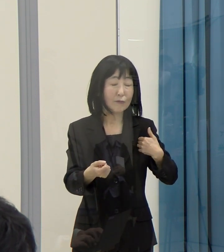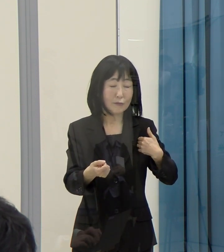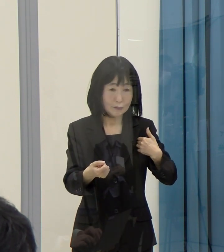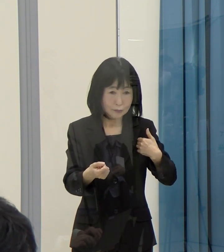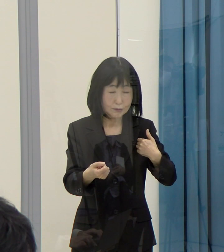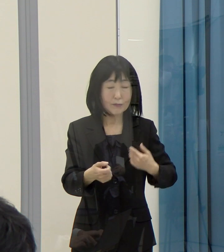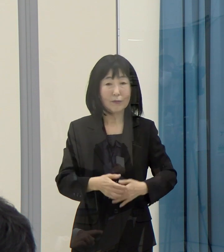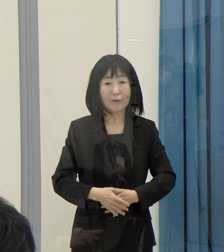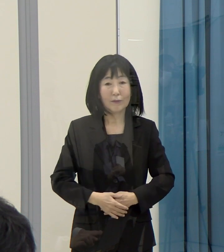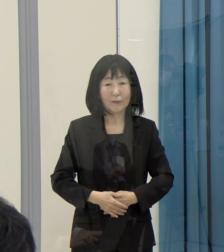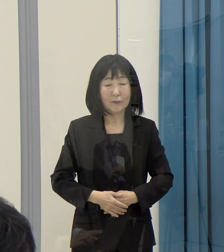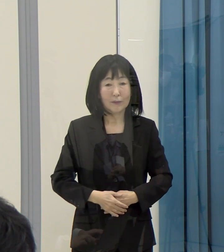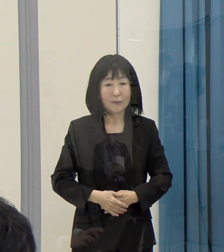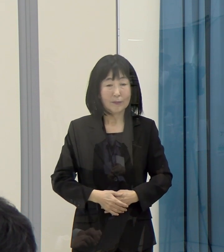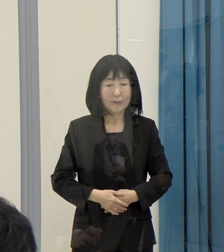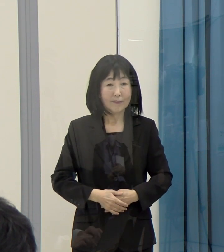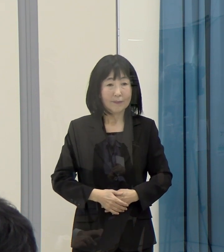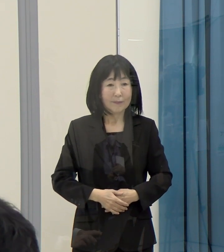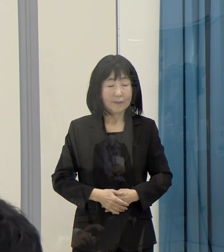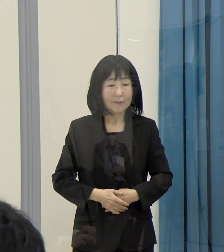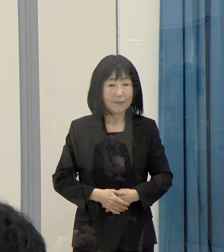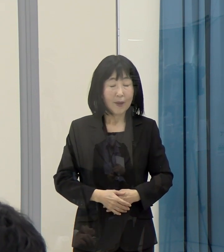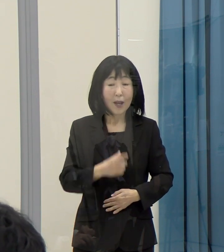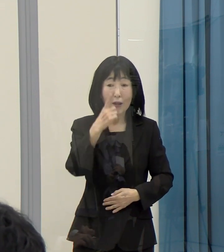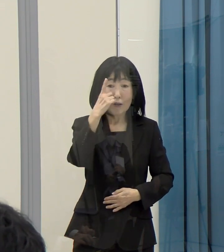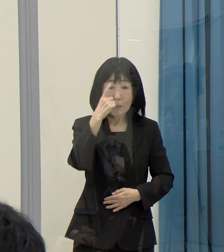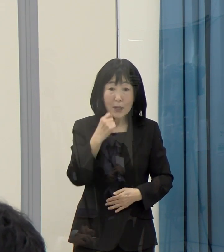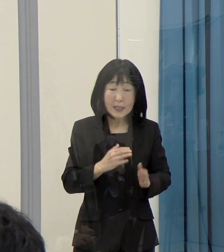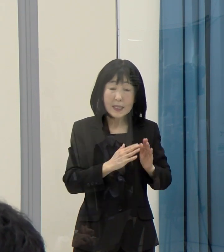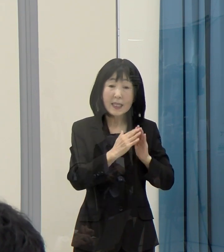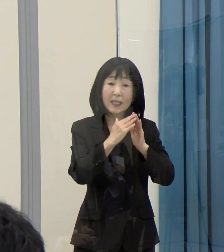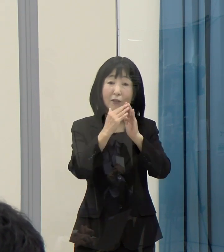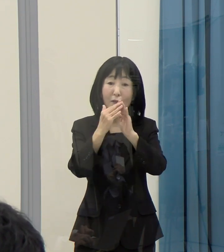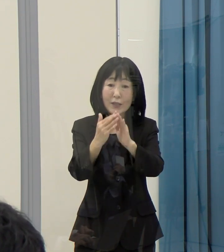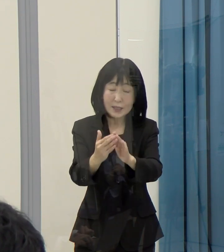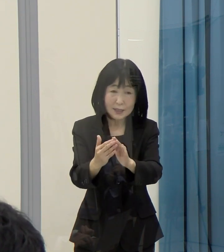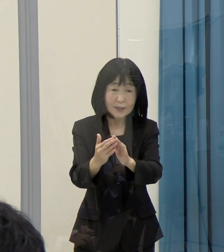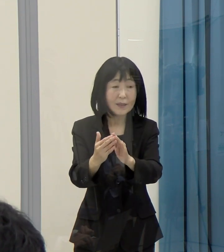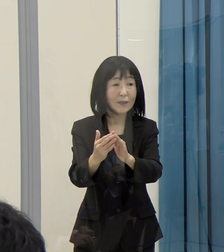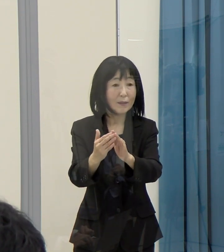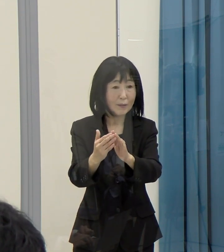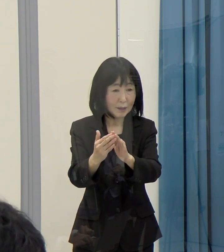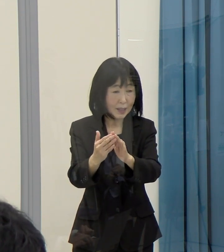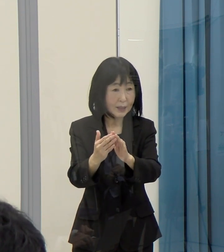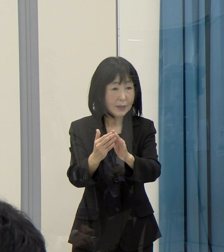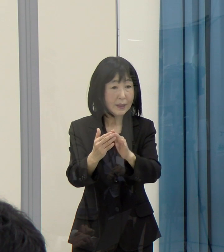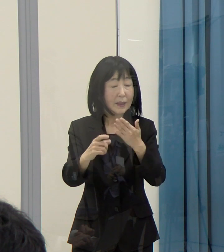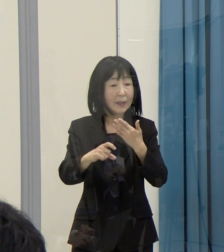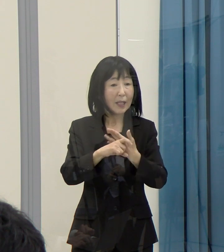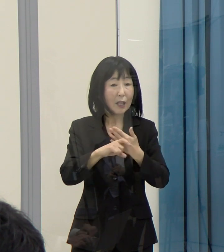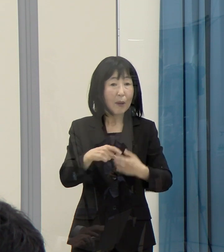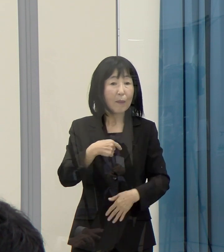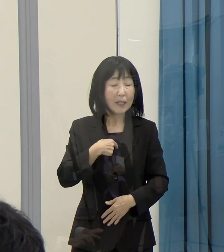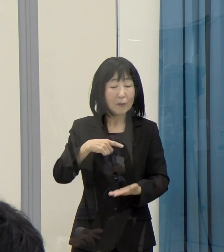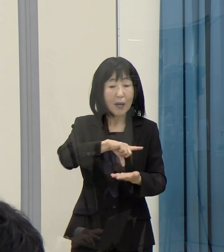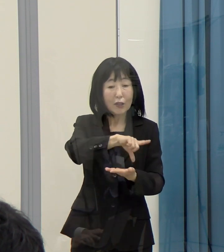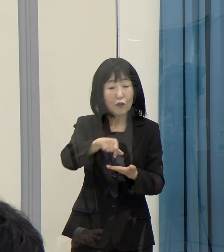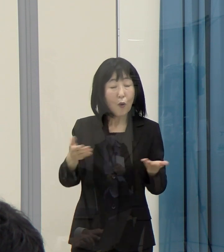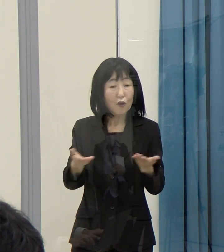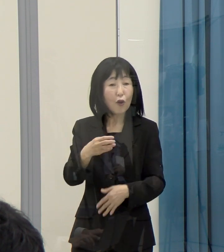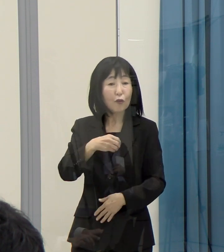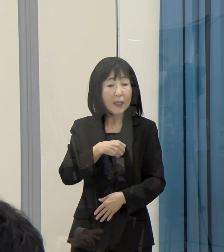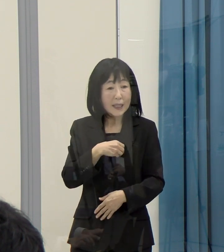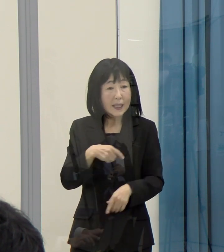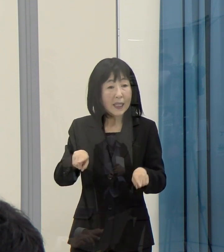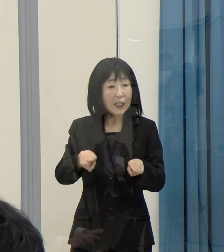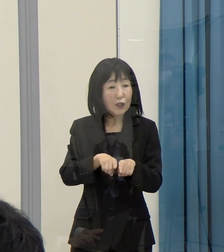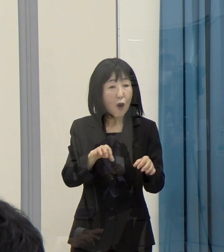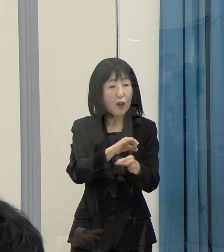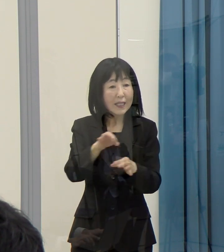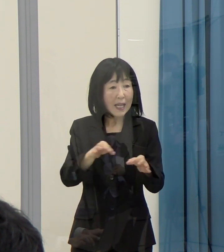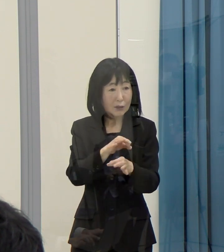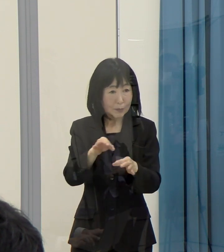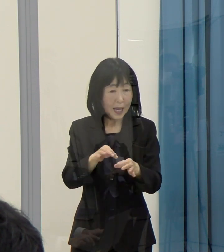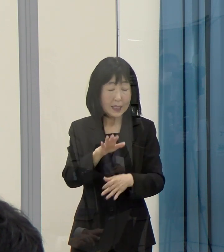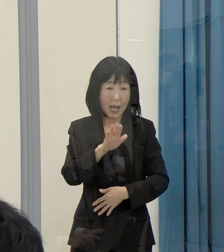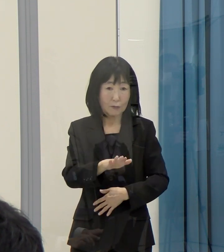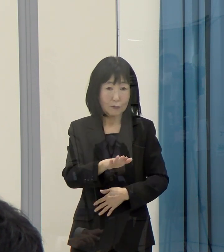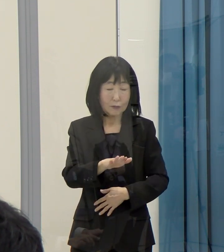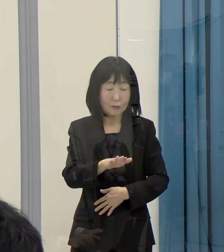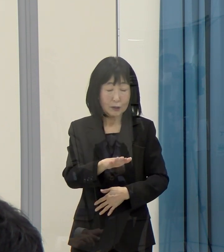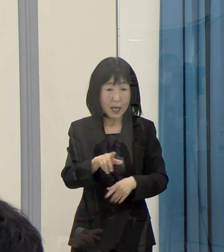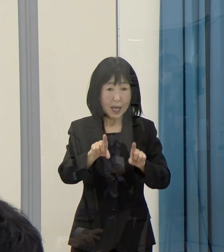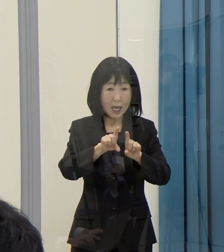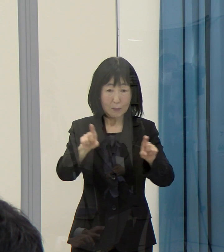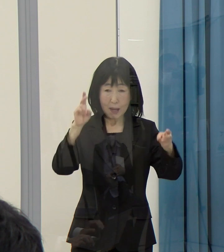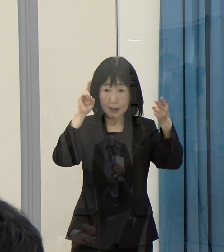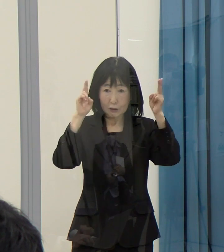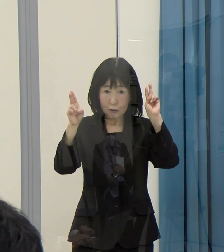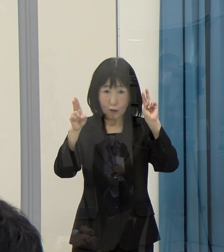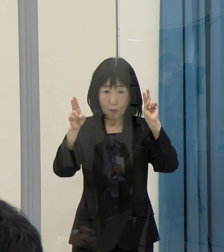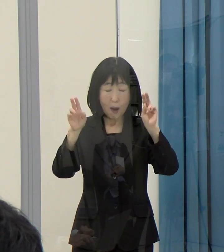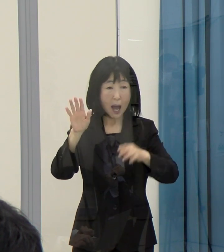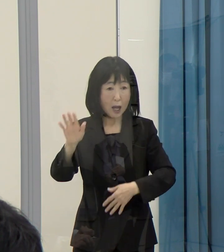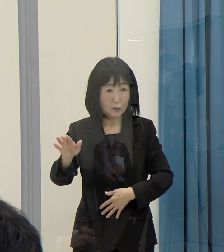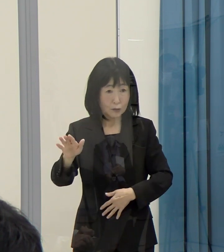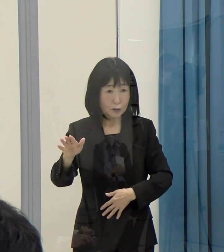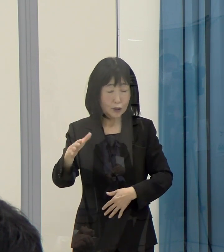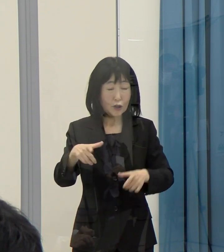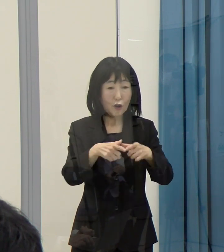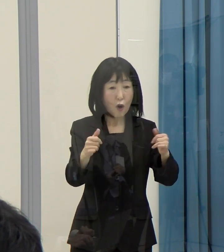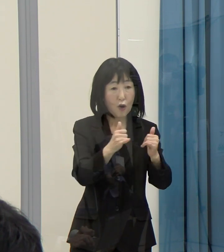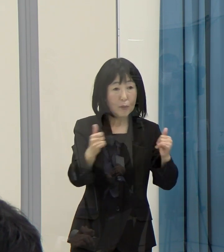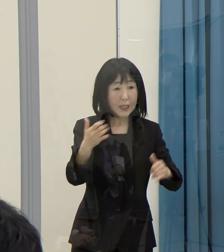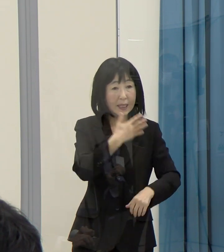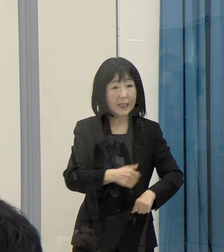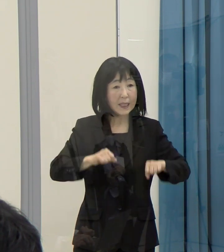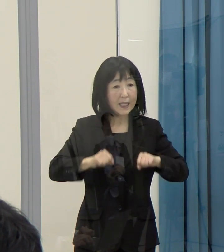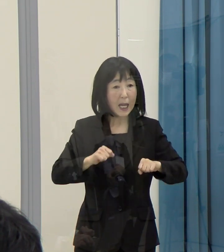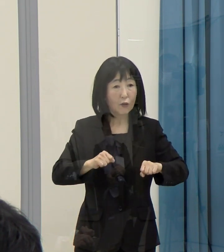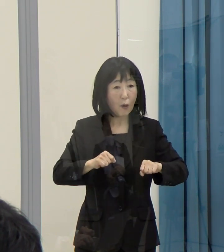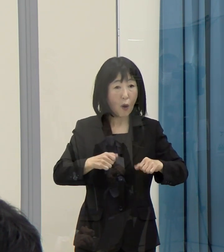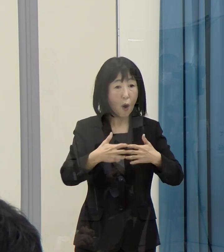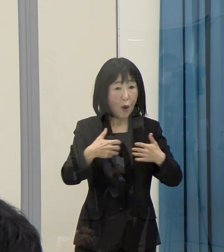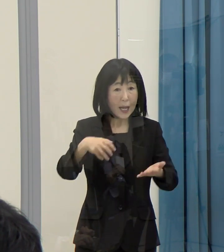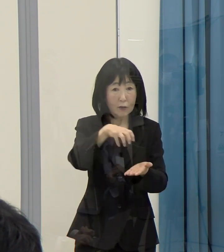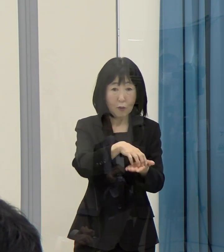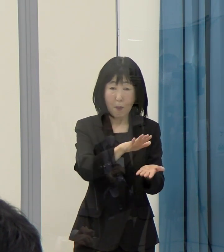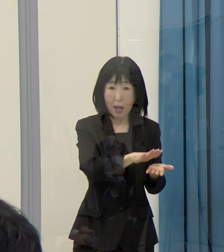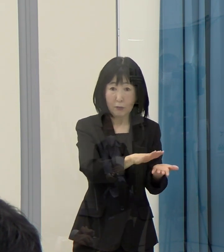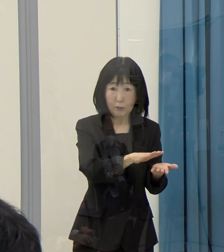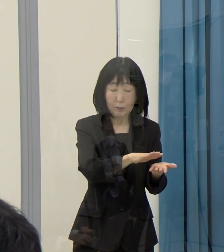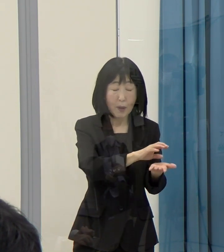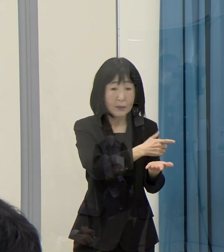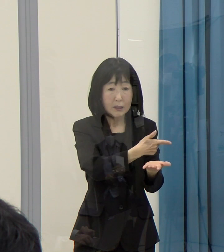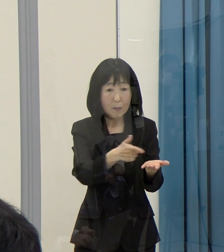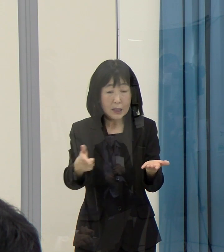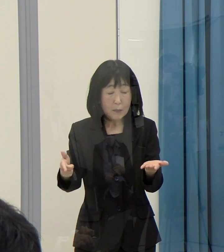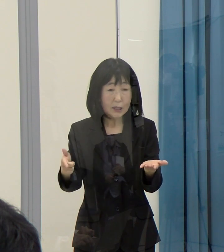あと、引っ越ししたり、例えば我々は地方職員共済組合に入りますが、民間はまた違いますし、あるいは国民健康保険もありますが、転職をされる場合もあります。